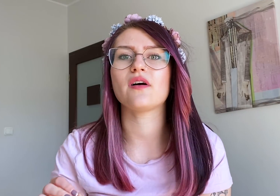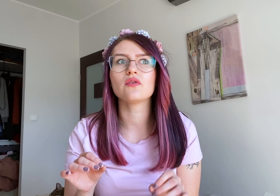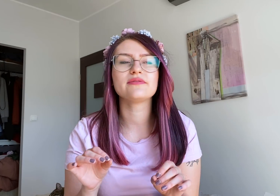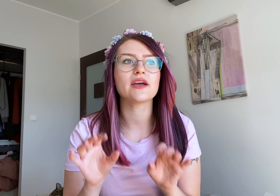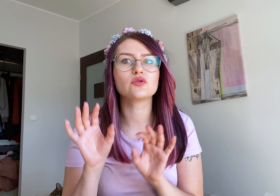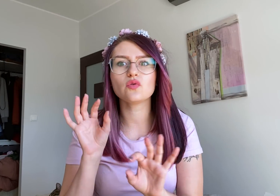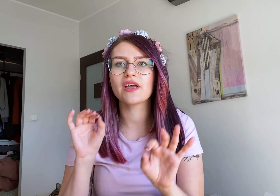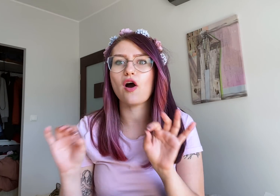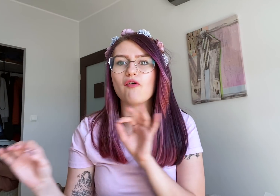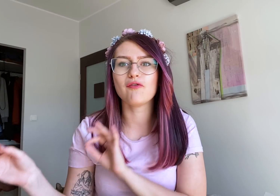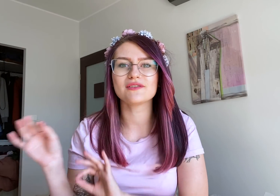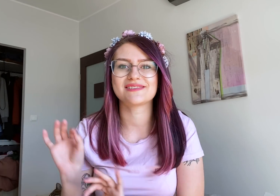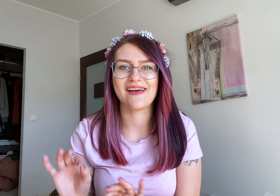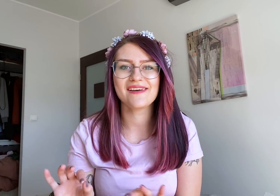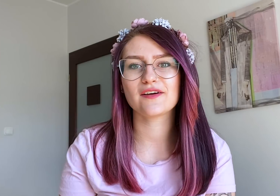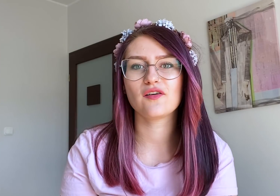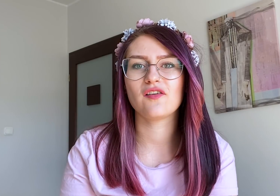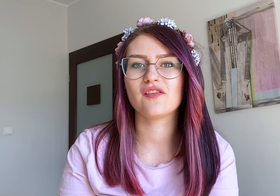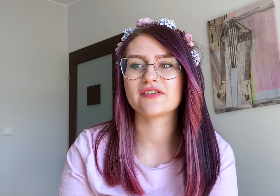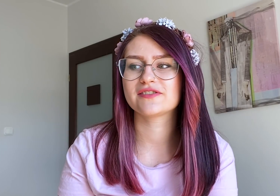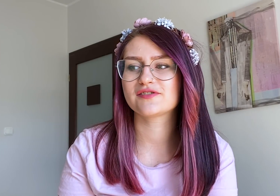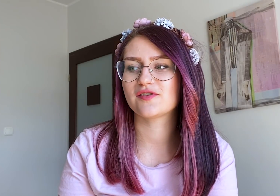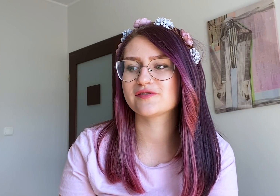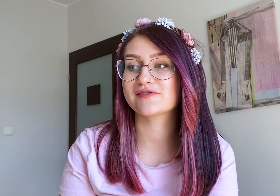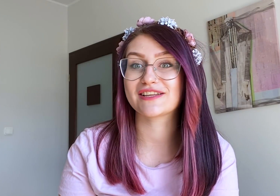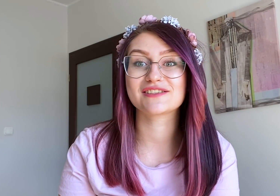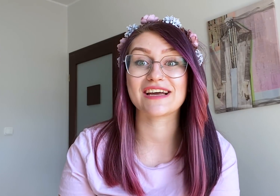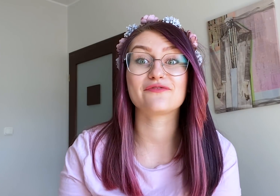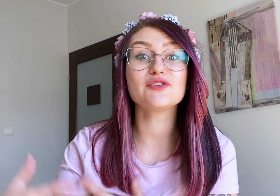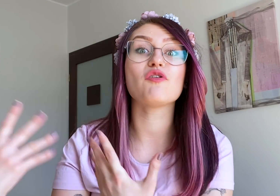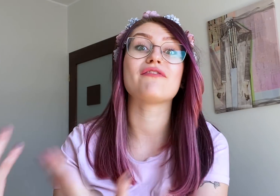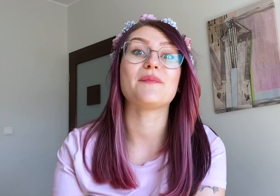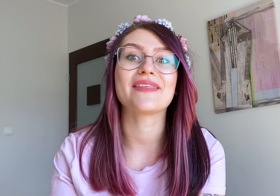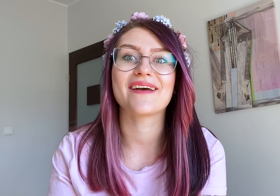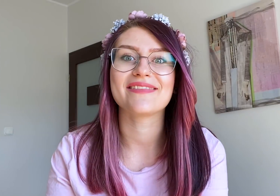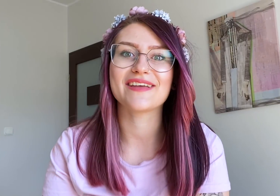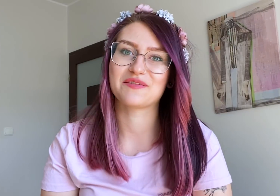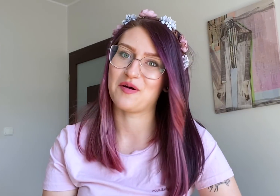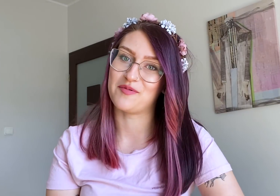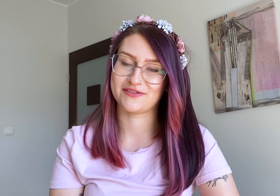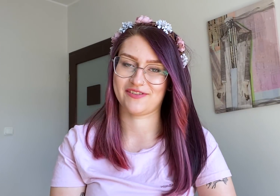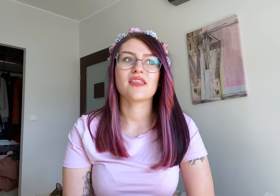odnajduje owoce tego, co zakwitło we mnie na tym obozie.